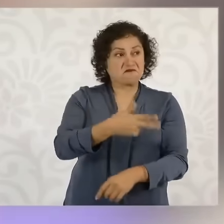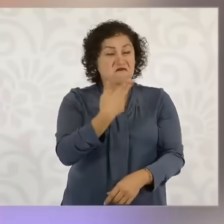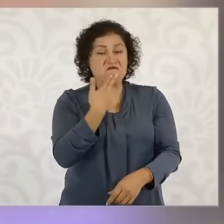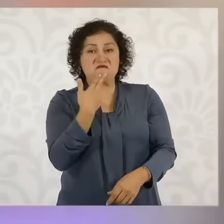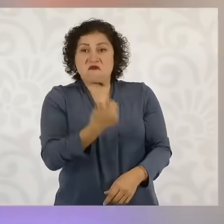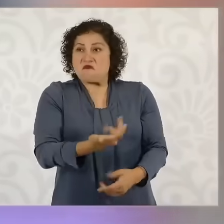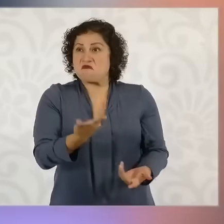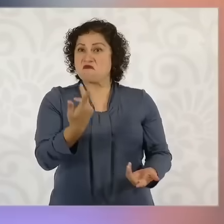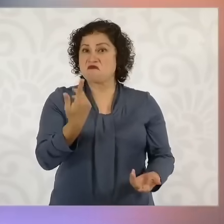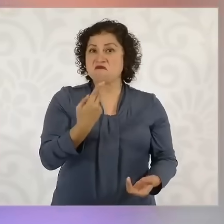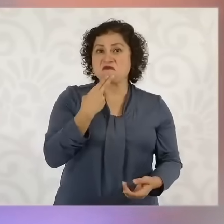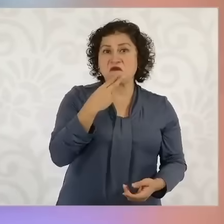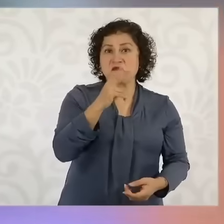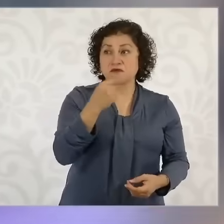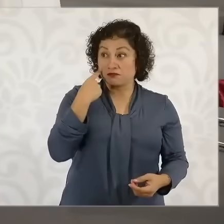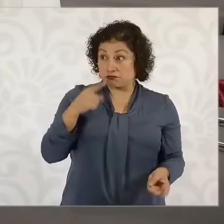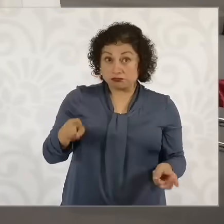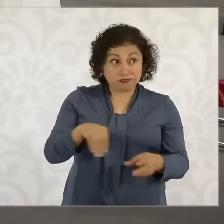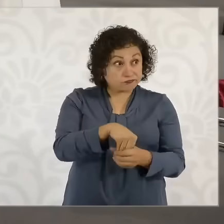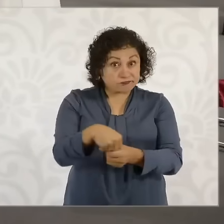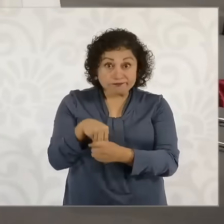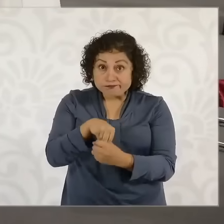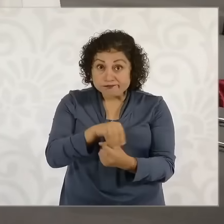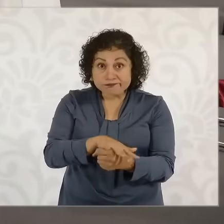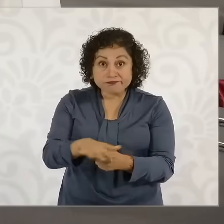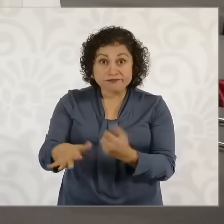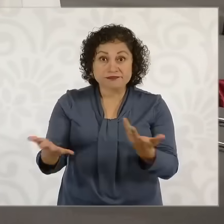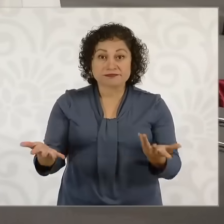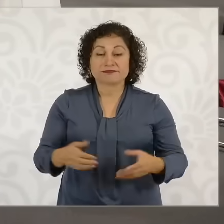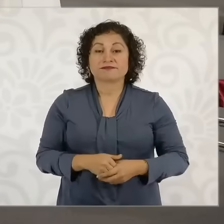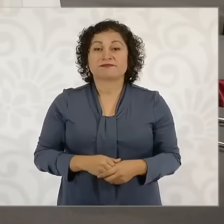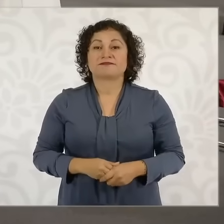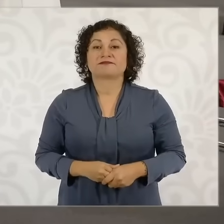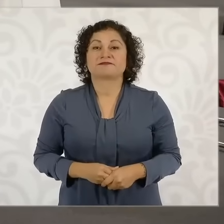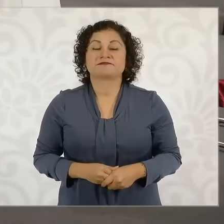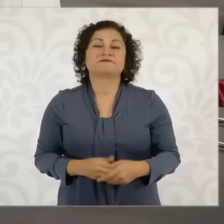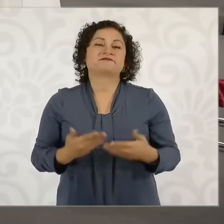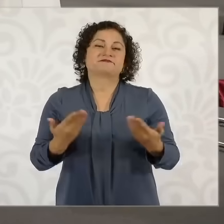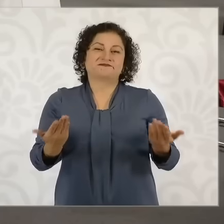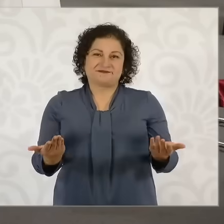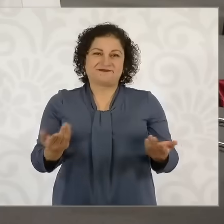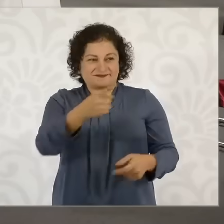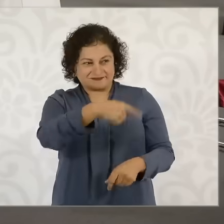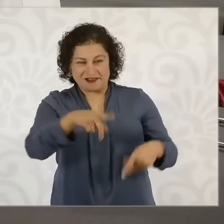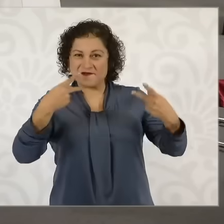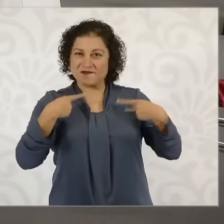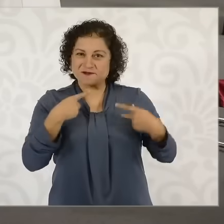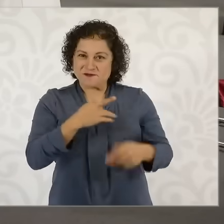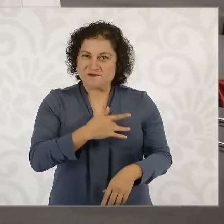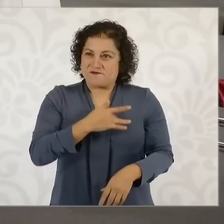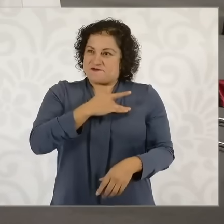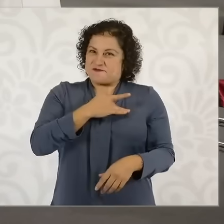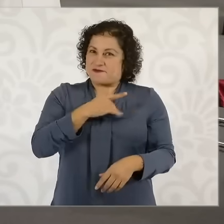está lleno. Ay, disculpe. [Música] La percepción es importante, pero lo que más interesa es la